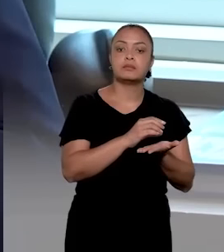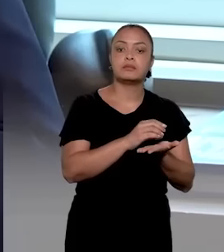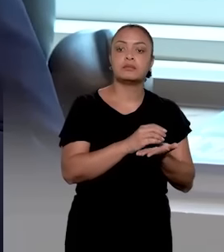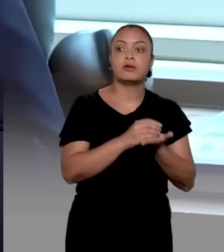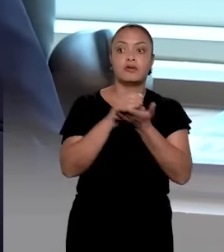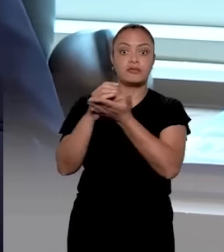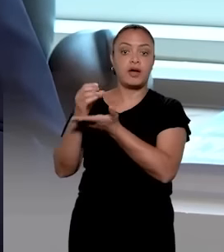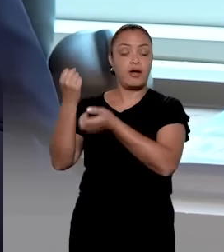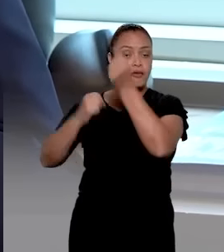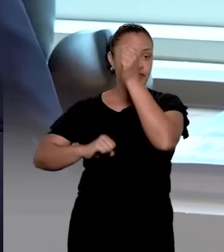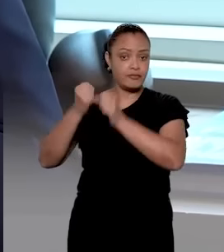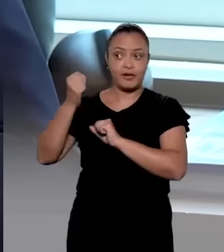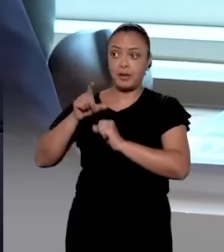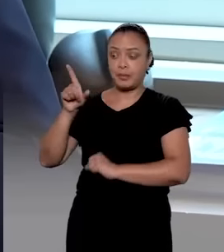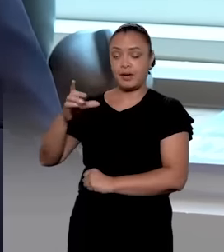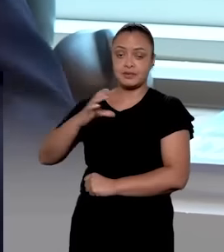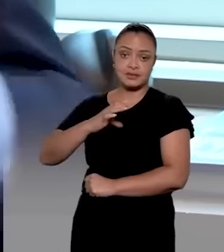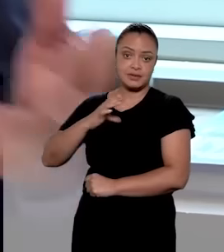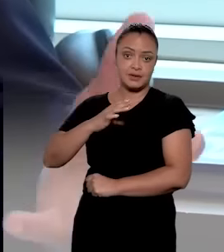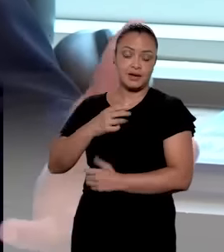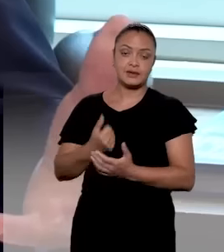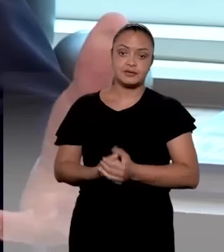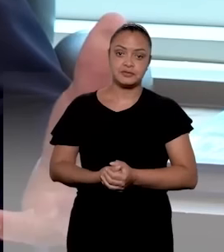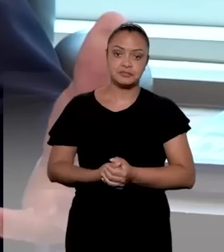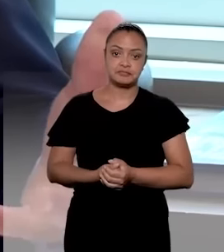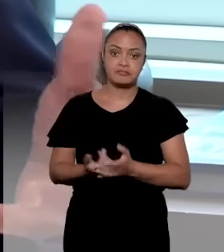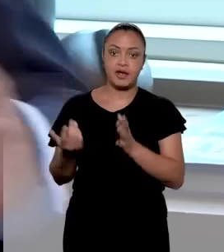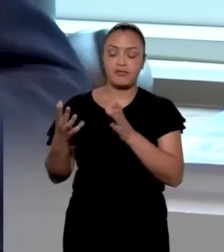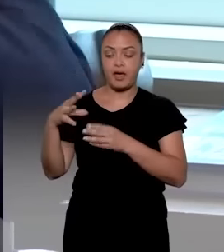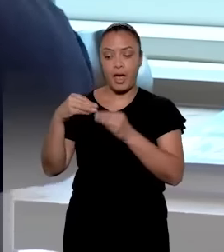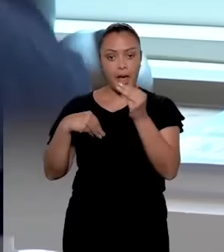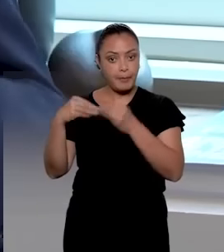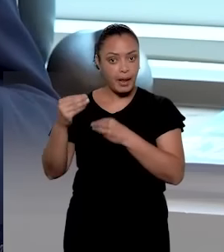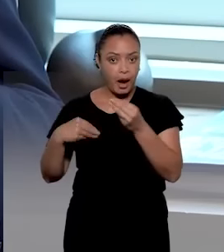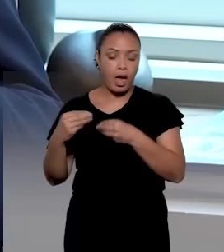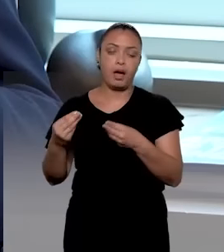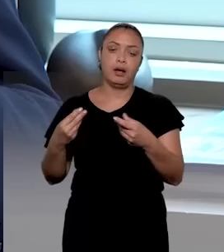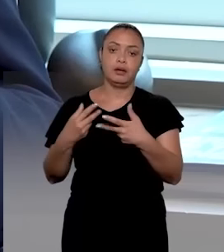Para uma fábrica de alimentos que é urbana, que vai ser embalado, a embalagem é feita em